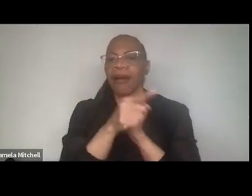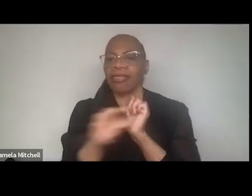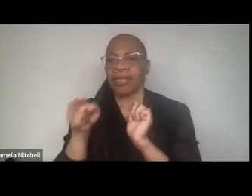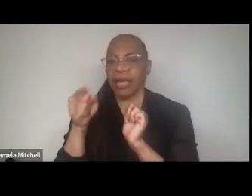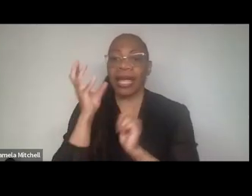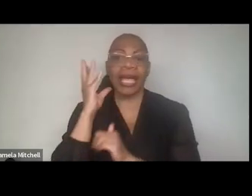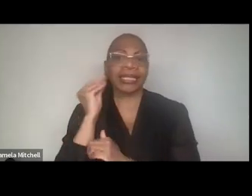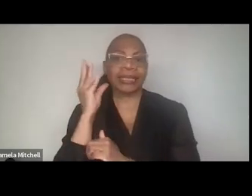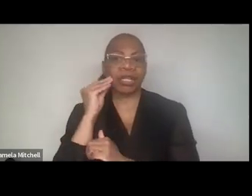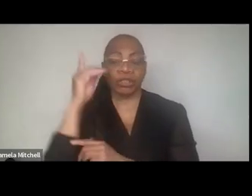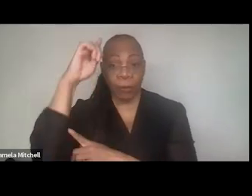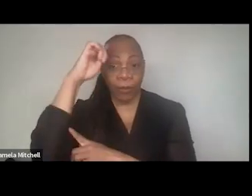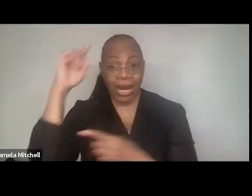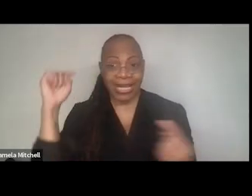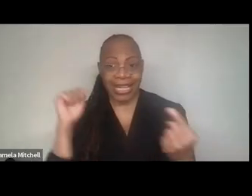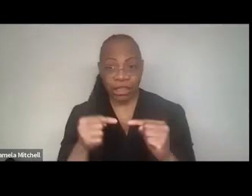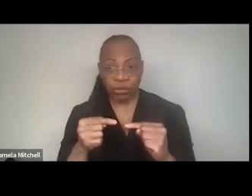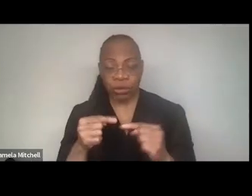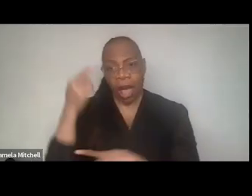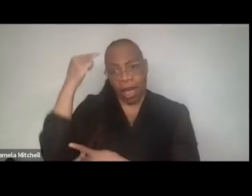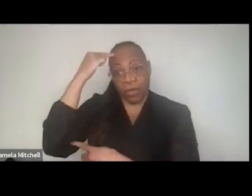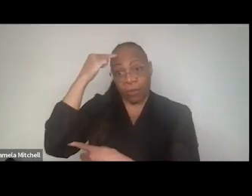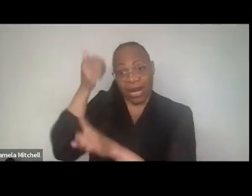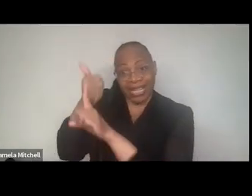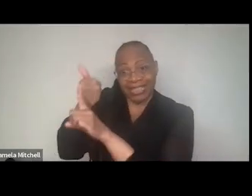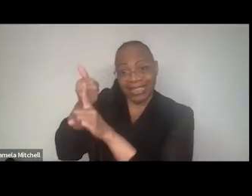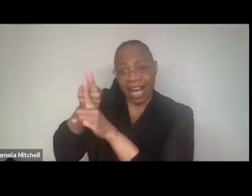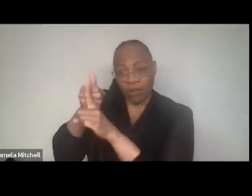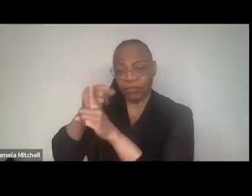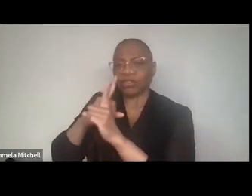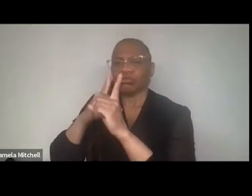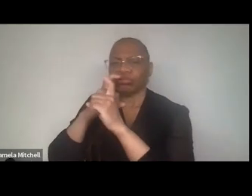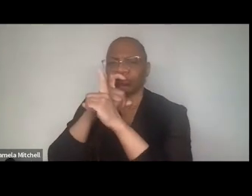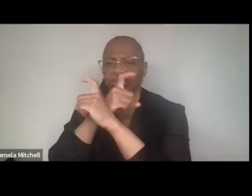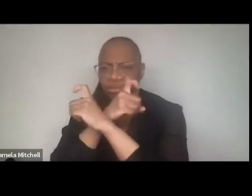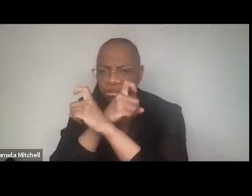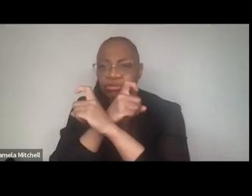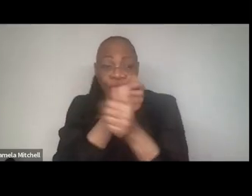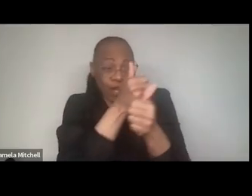El cerebro es muy complejo y, como mencioné, varía según la persona. No pueden pensar: